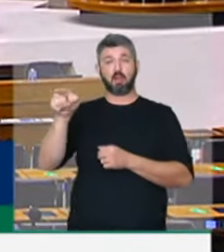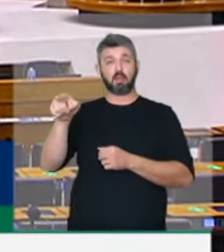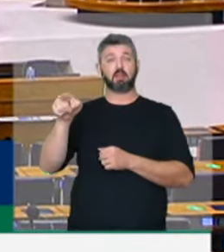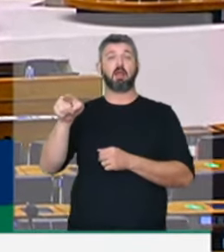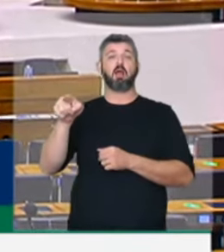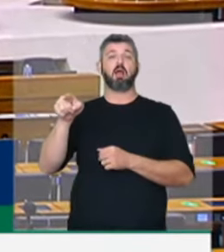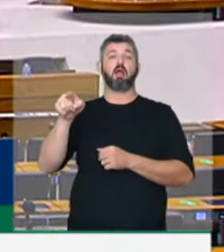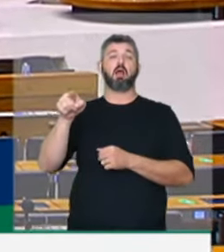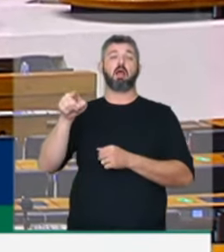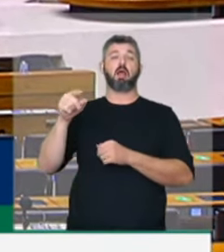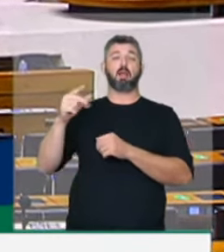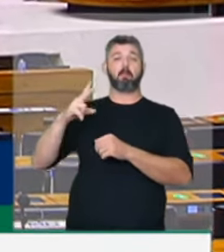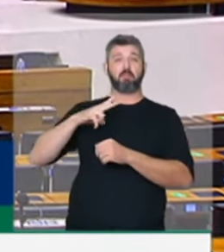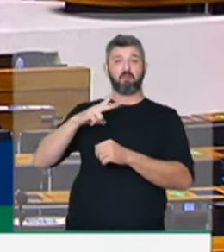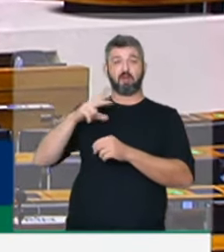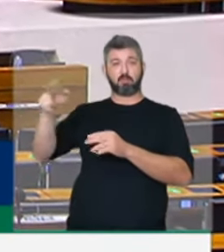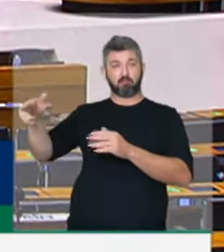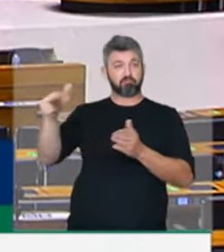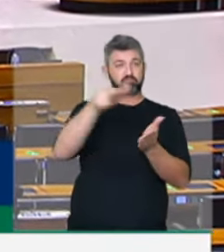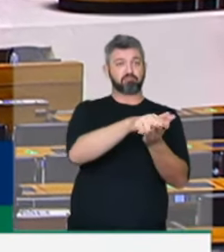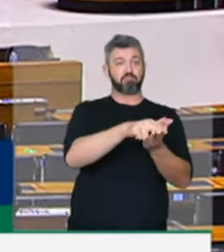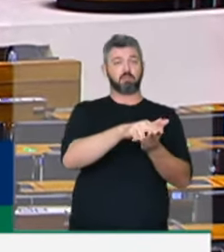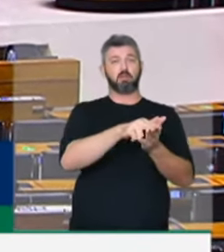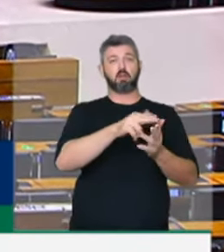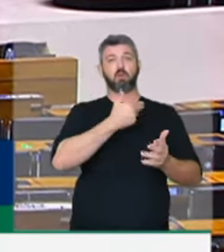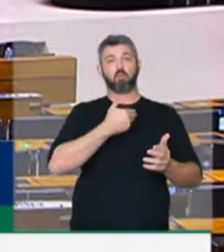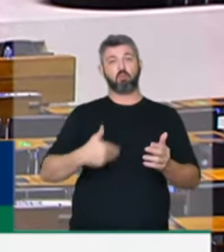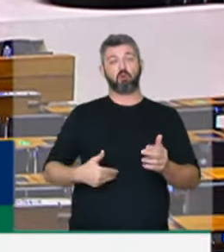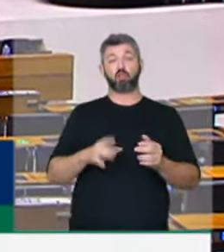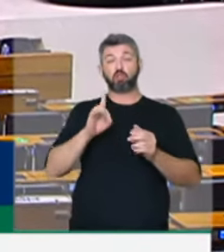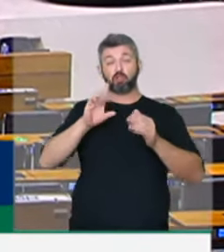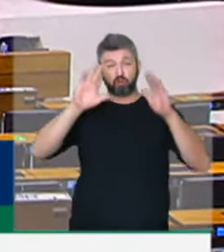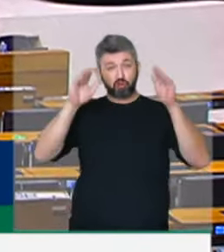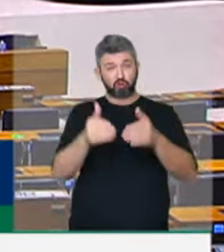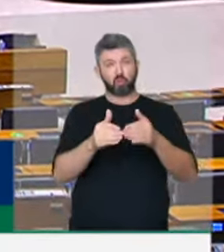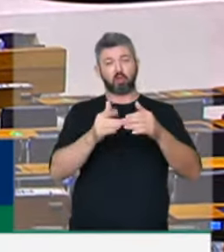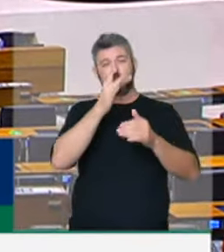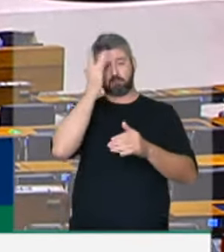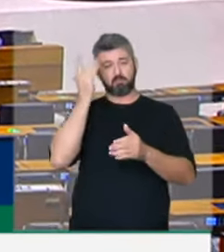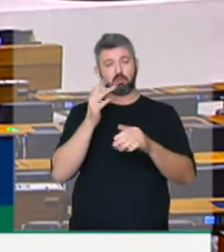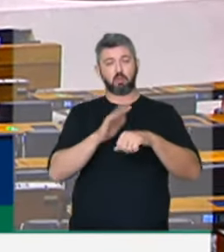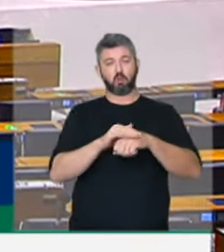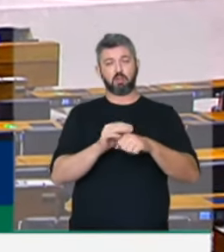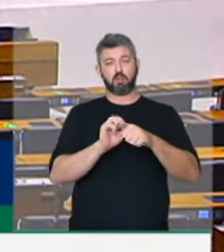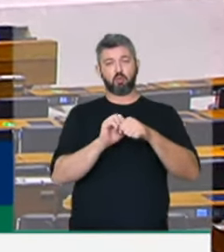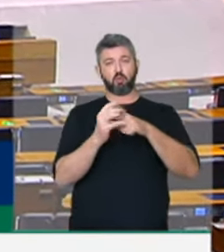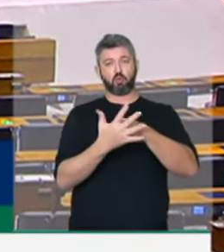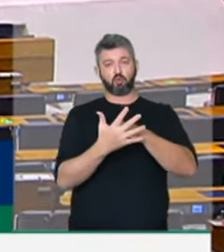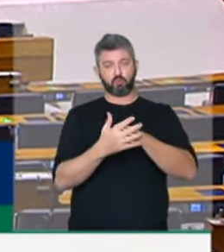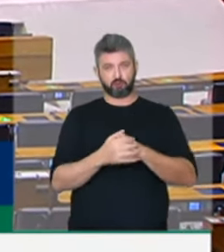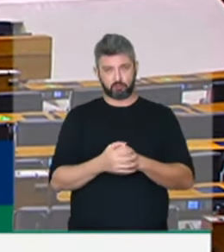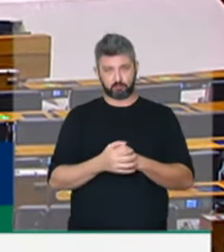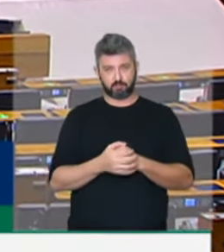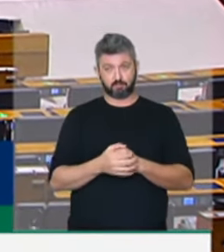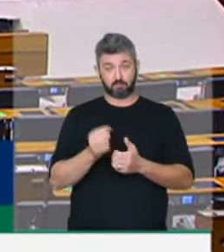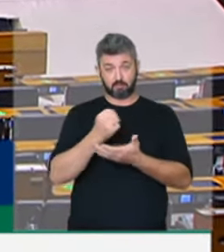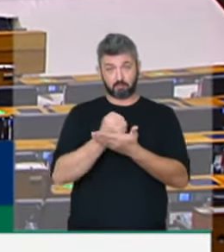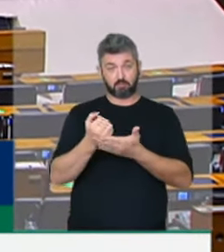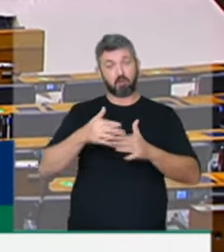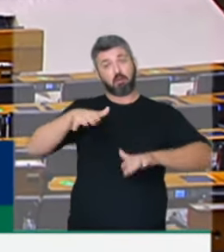CONTRATAR LEITOS PARA O USO PRIVADO DO SUS, E SERÃO EXCLUSIVOS PARA ATENDER PESSOAS COM COVID. ISSO VAI DEPENDER DA NECESSIDADE DE